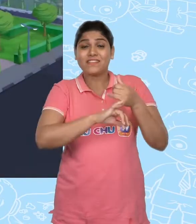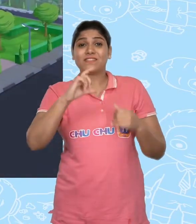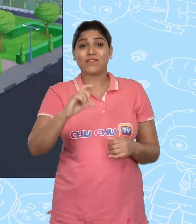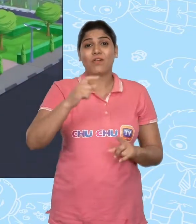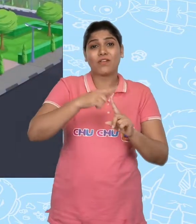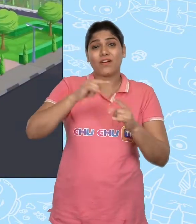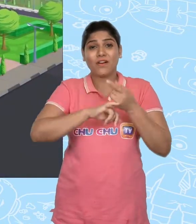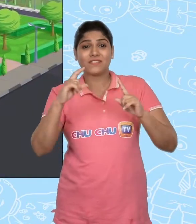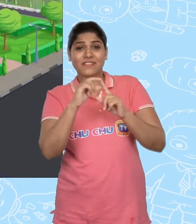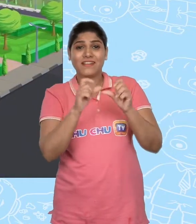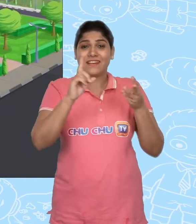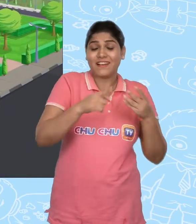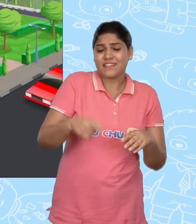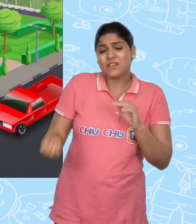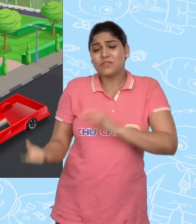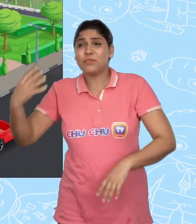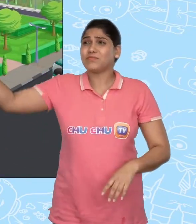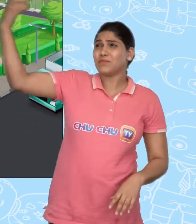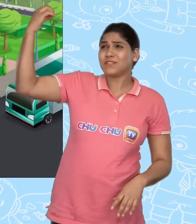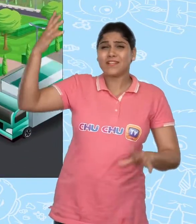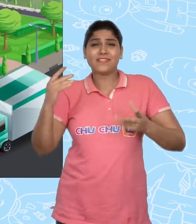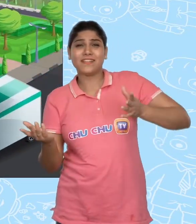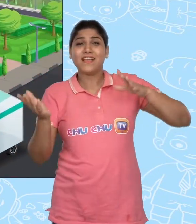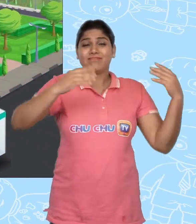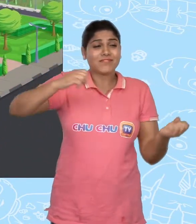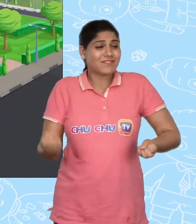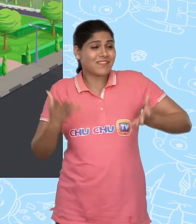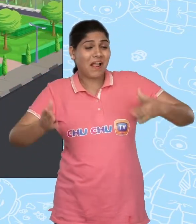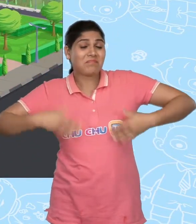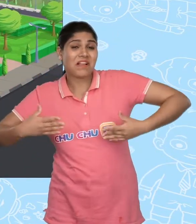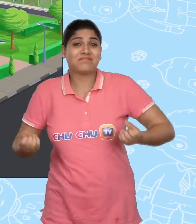जहां सुबह सूरज निकलते ही, चहल पहल शुरू हो जाती थी.